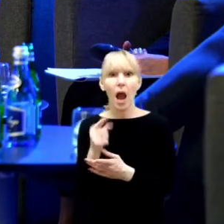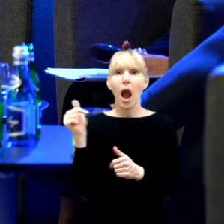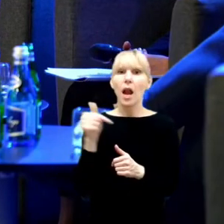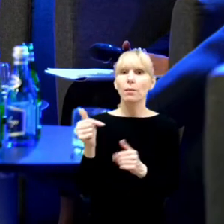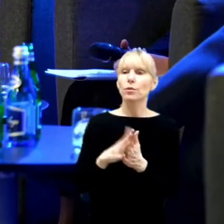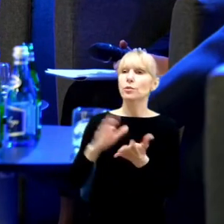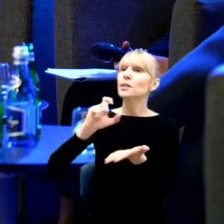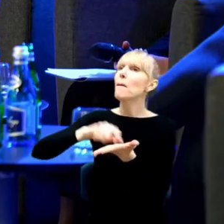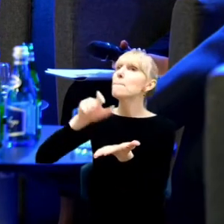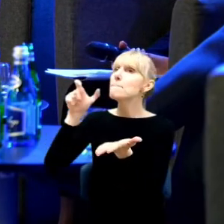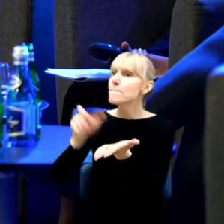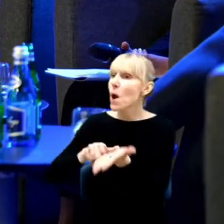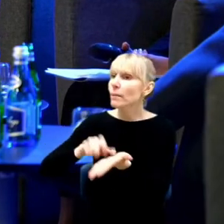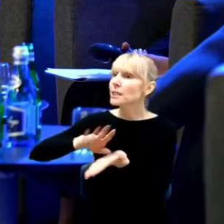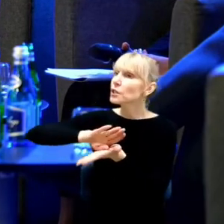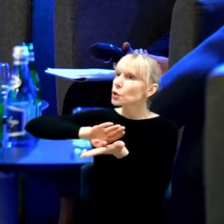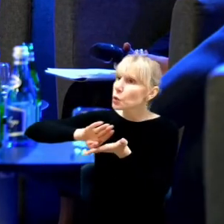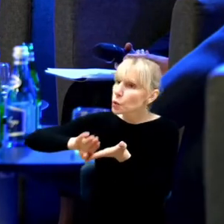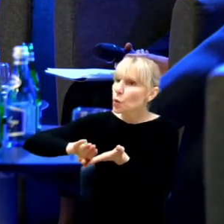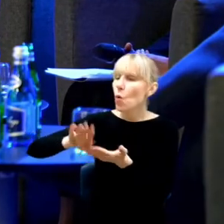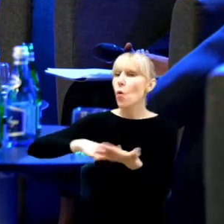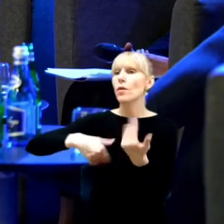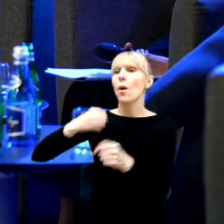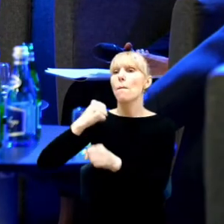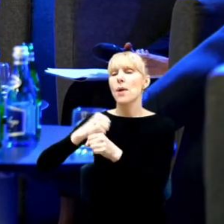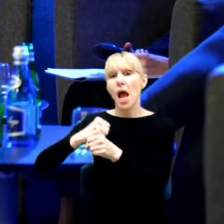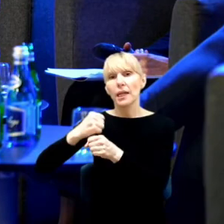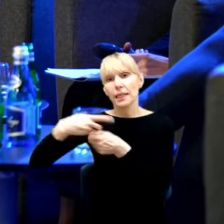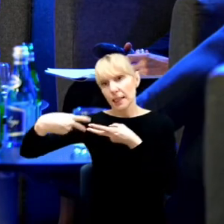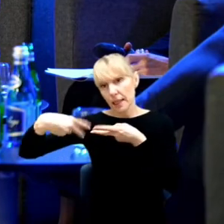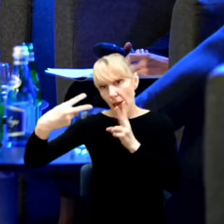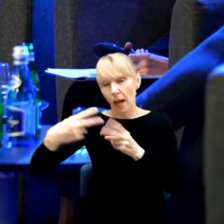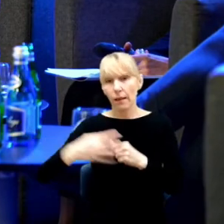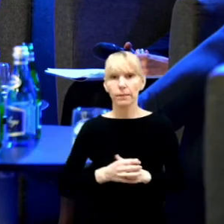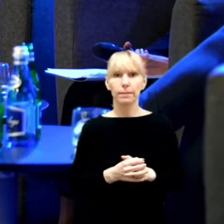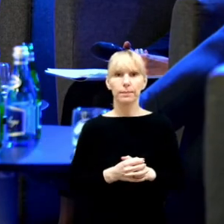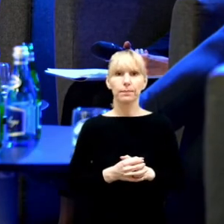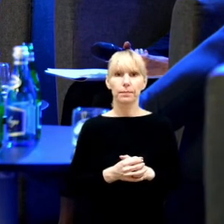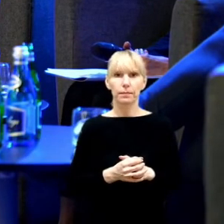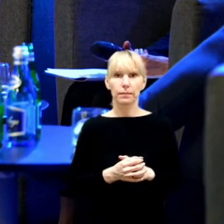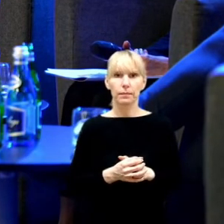do tego typu pracy. W związku z tym to jest kwestia samorealizacji,